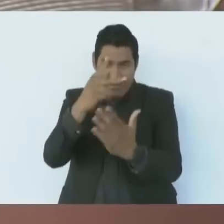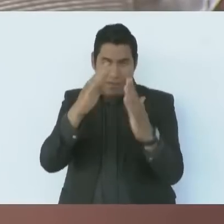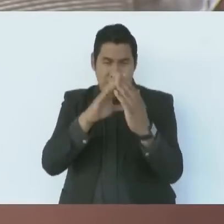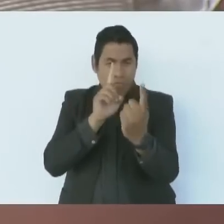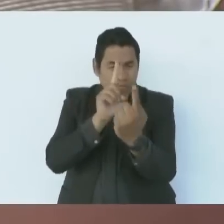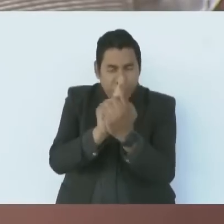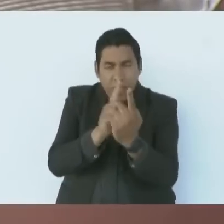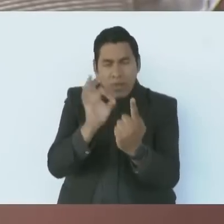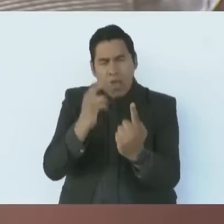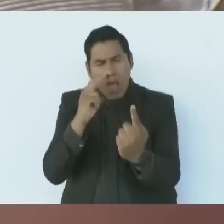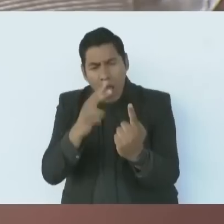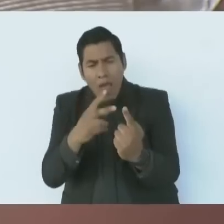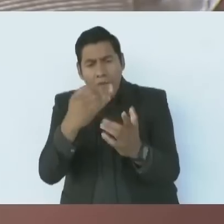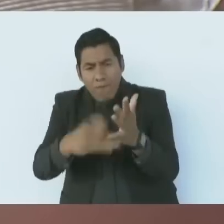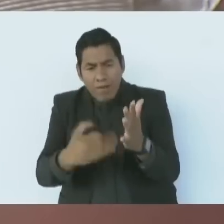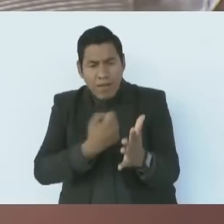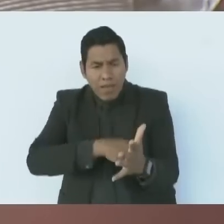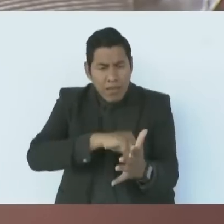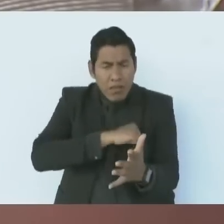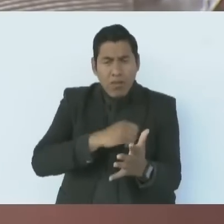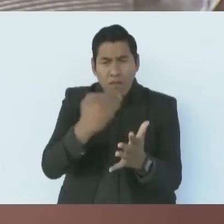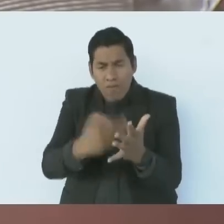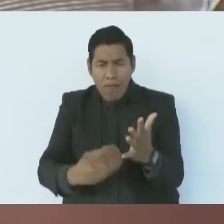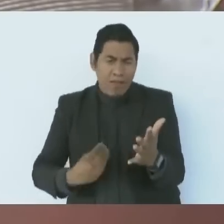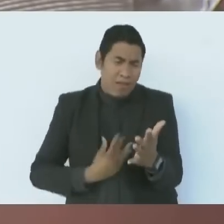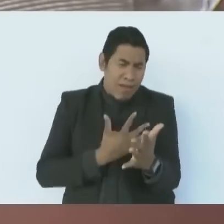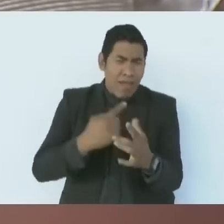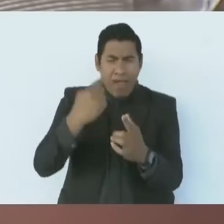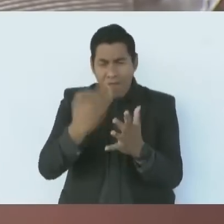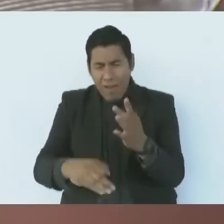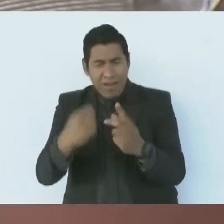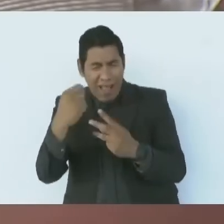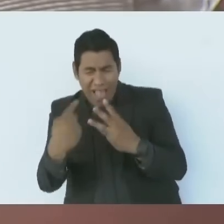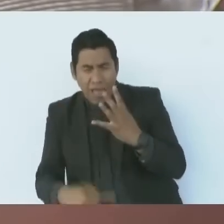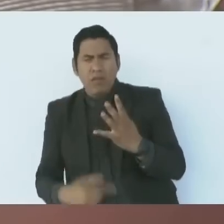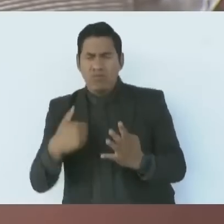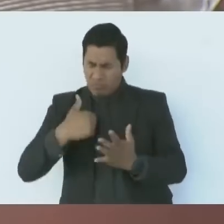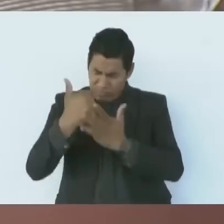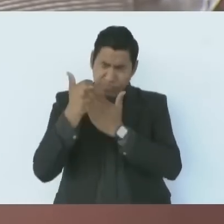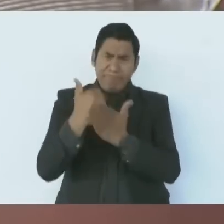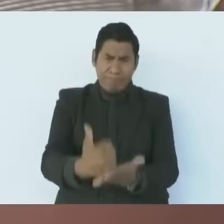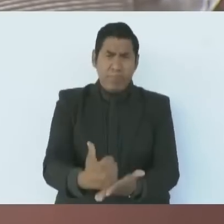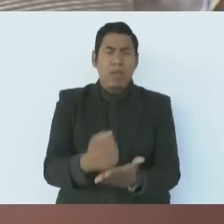está en orden se va a confirmar la participación y una vez finalizado el proceso se va a proceder